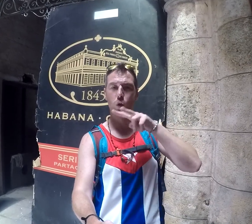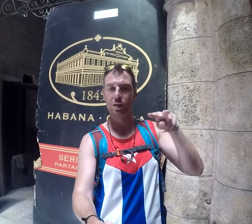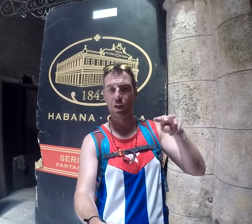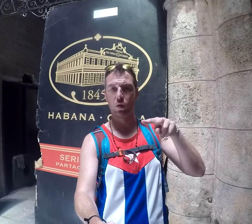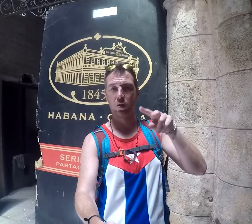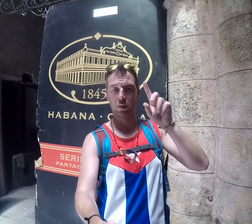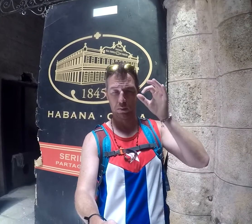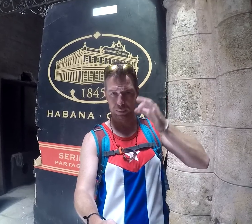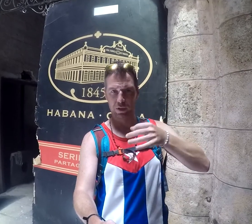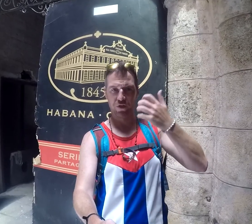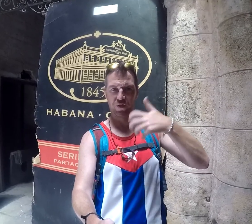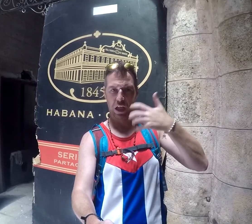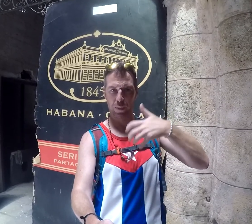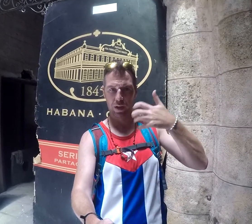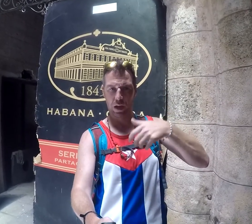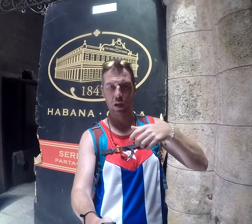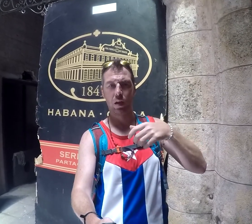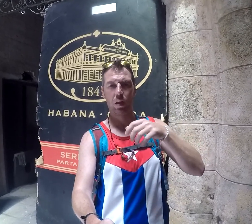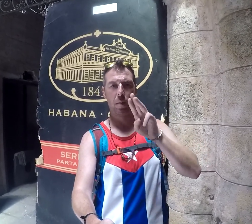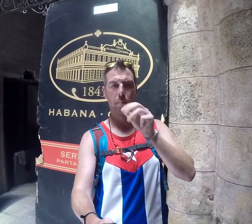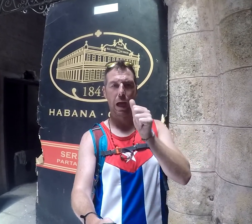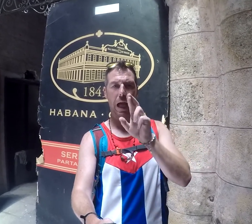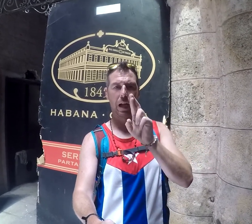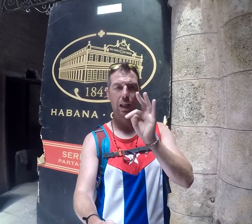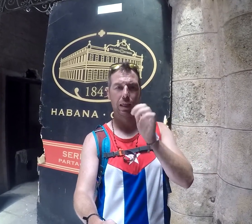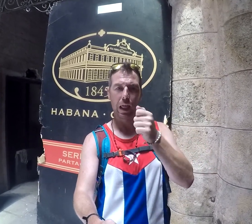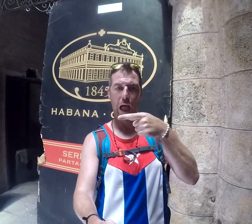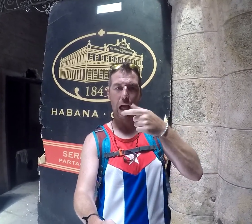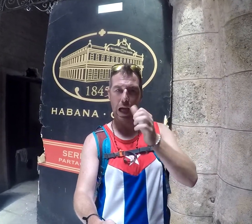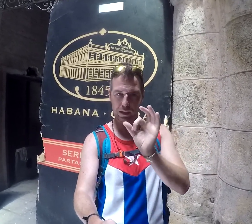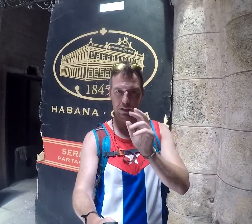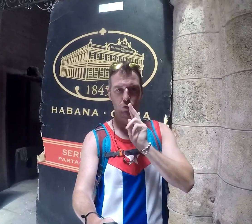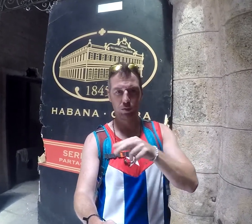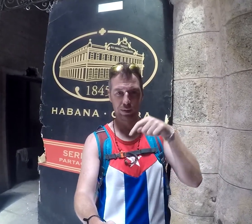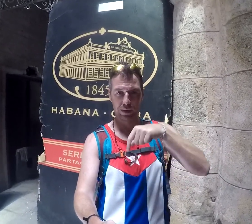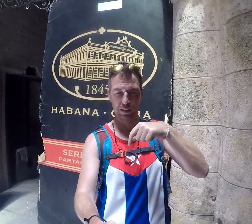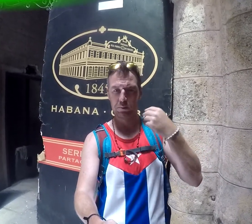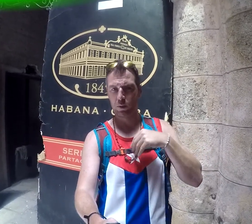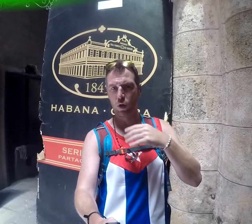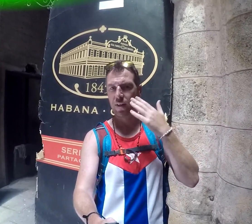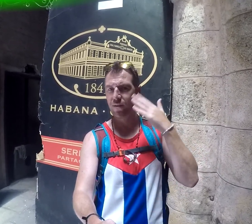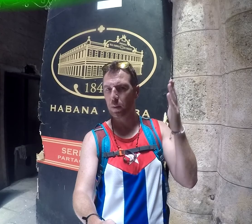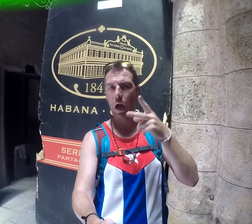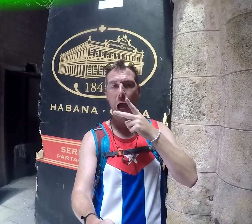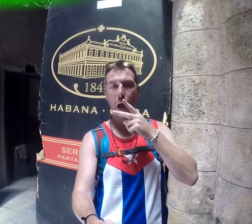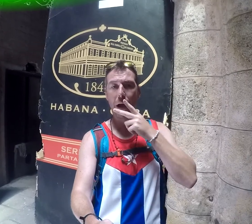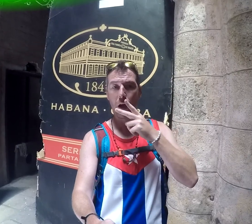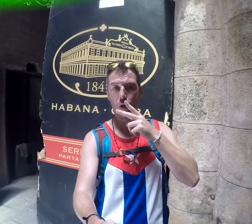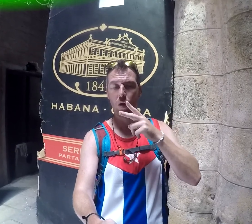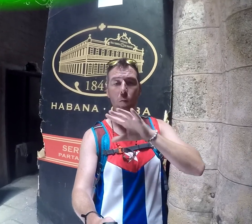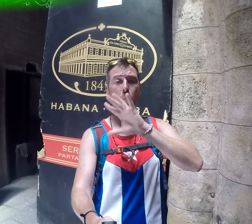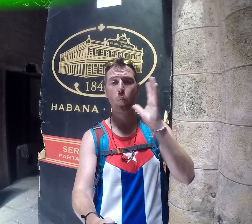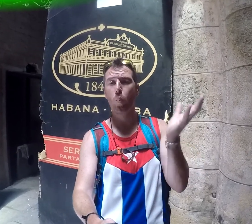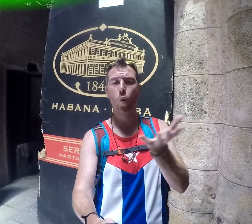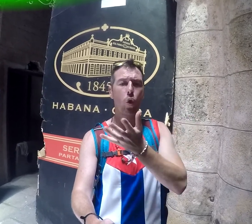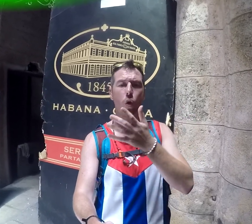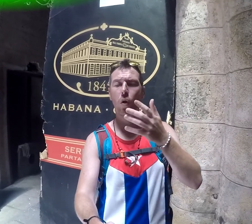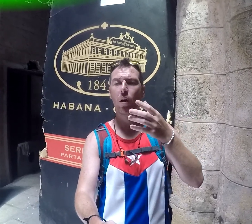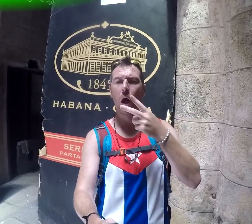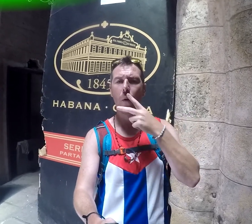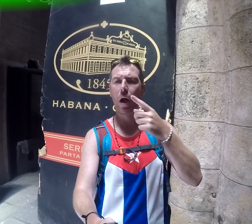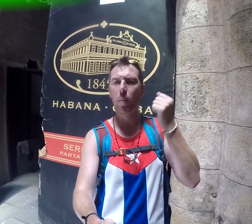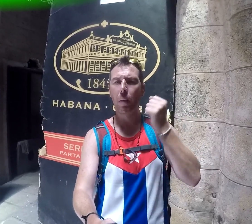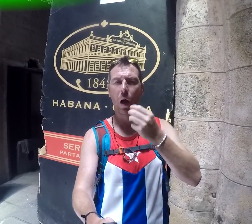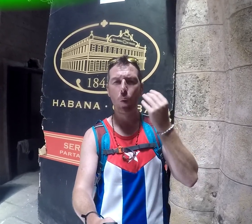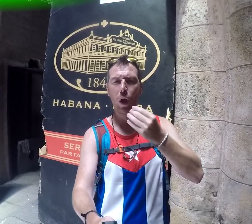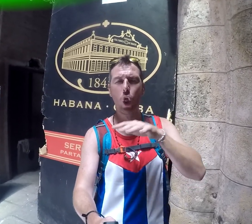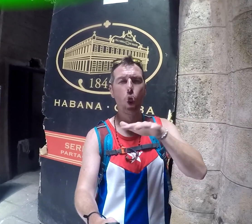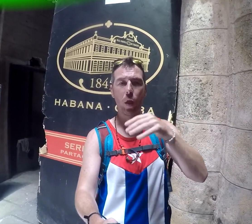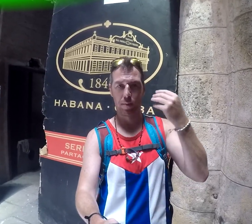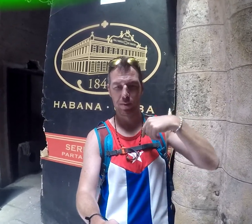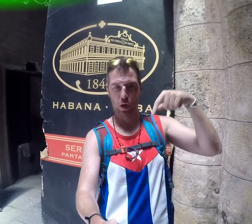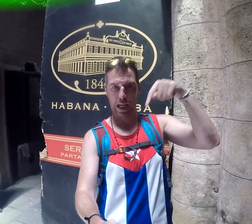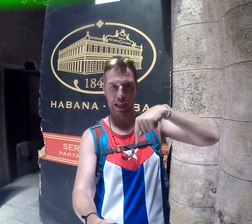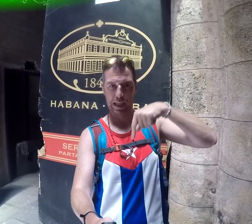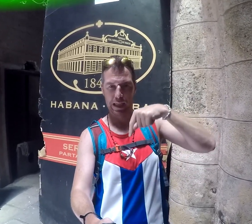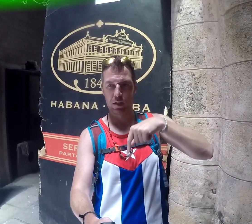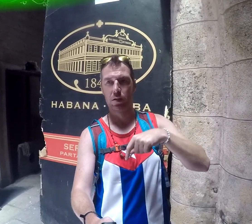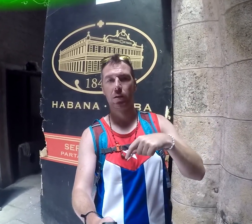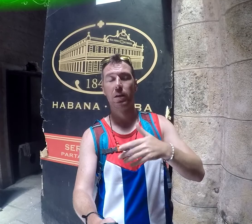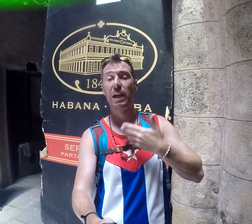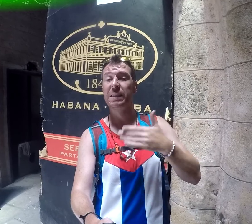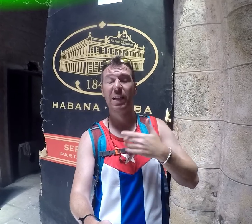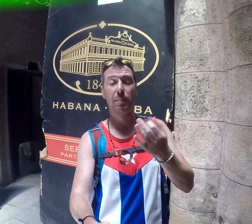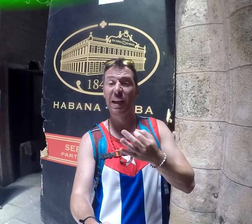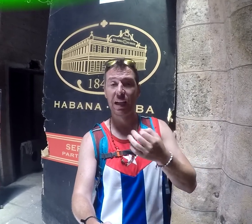Este es el museo o fábrica Partagás, aquí es donde hacen los habanos mundialmente famosos